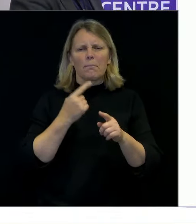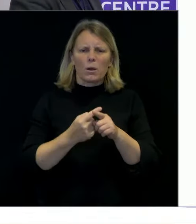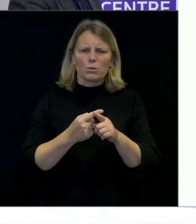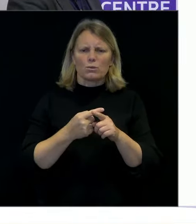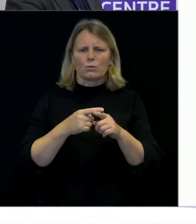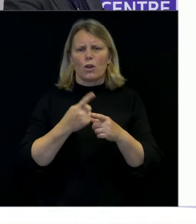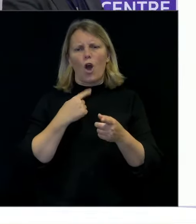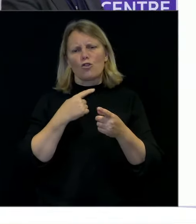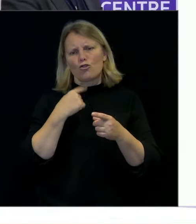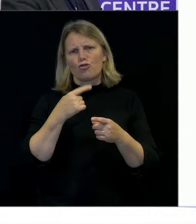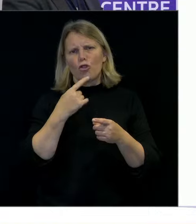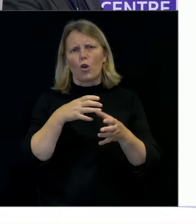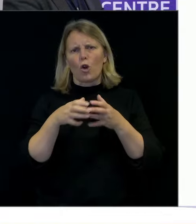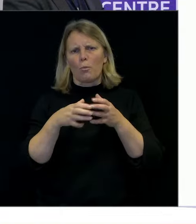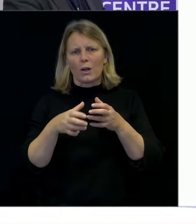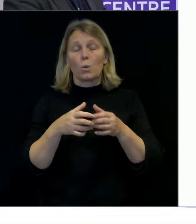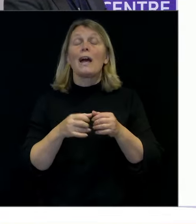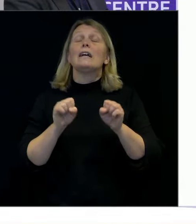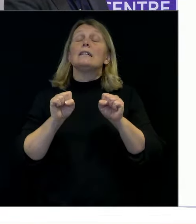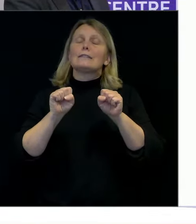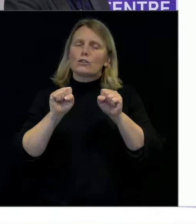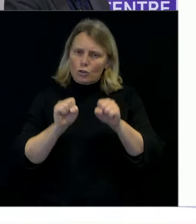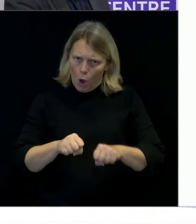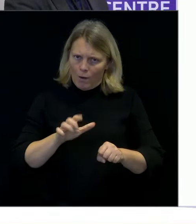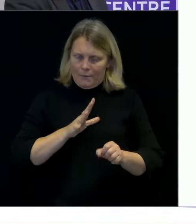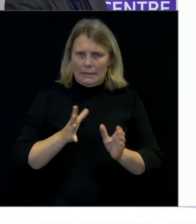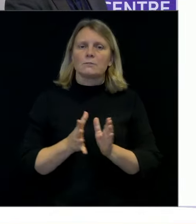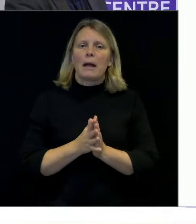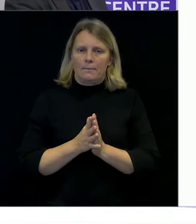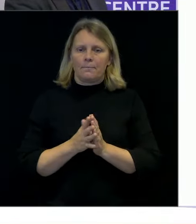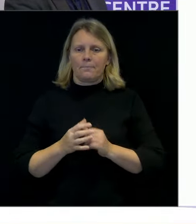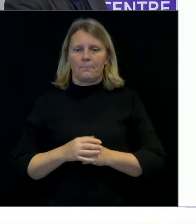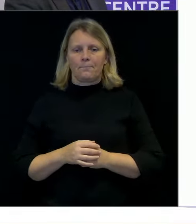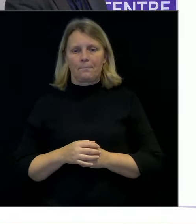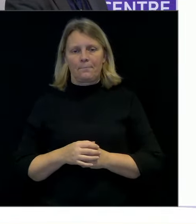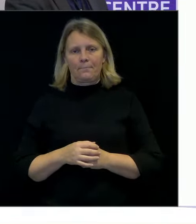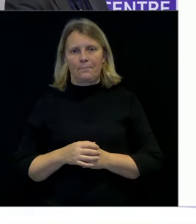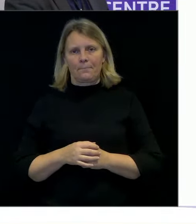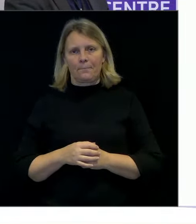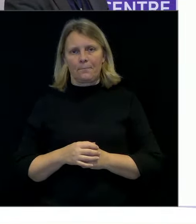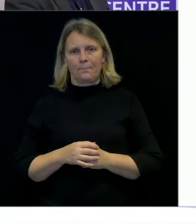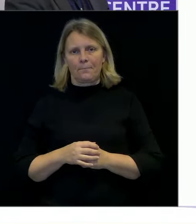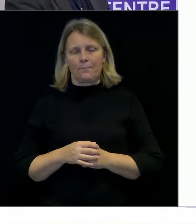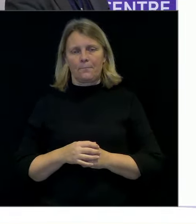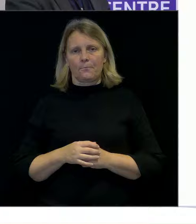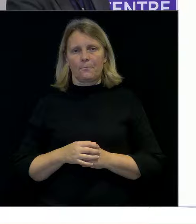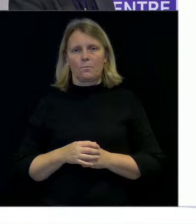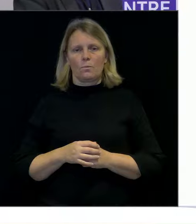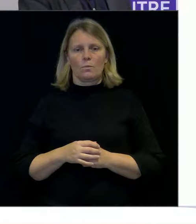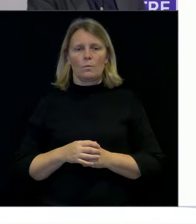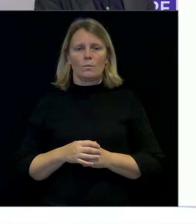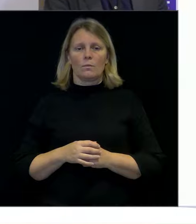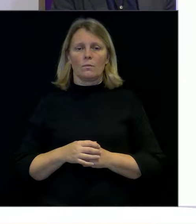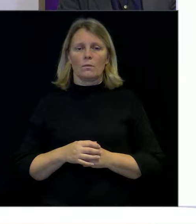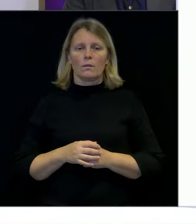Där ska det vara eett komma. "Ska tillhandahållas".